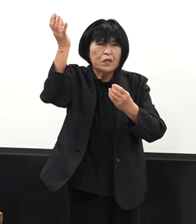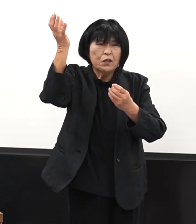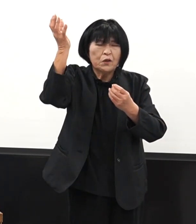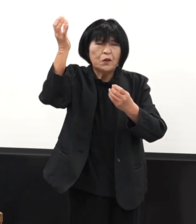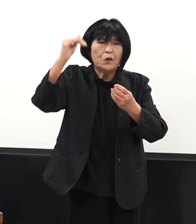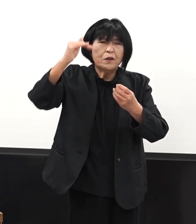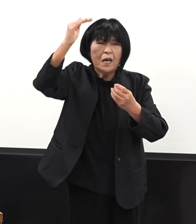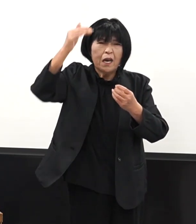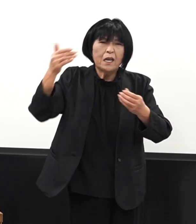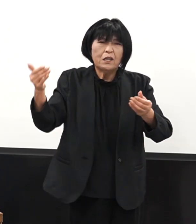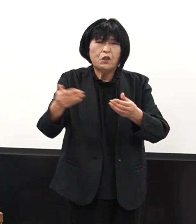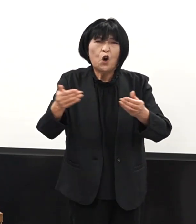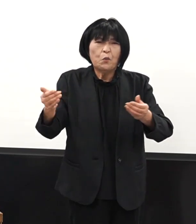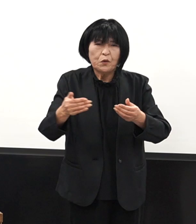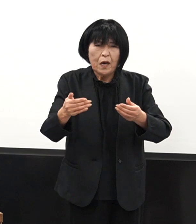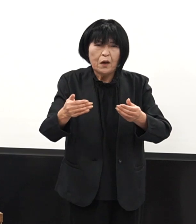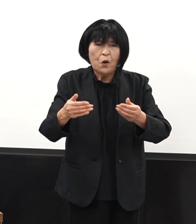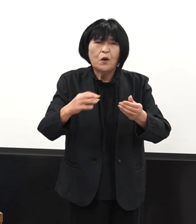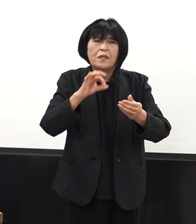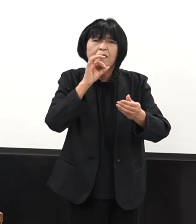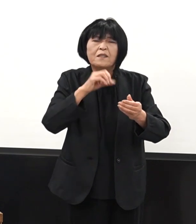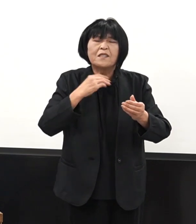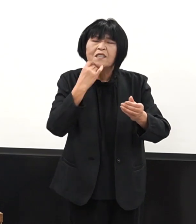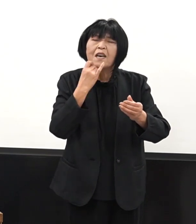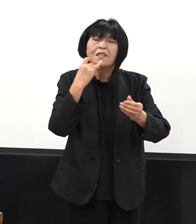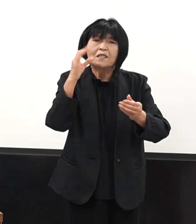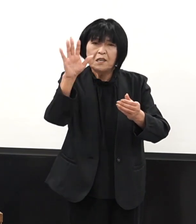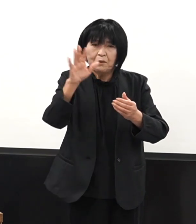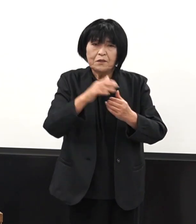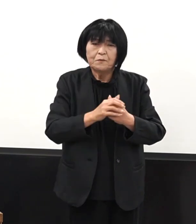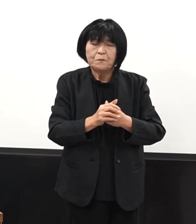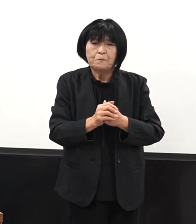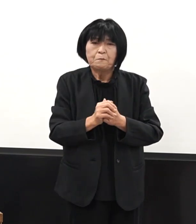生み出される効果を期待しております